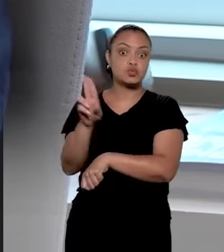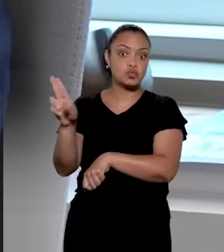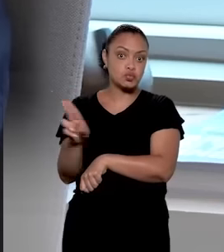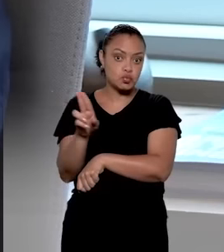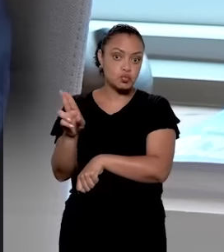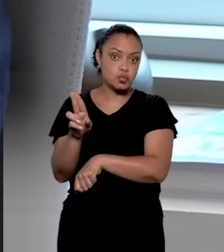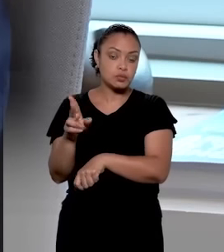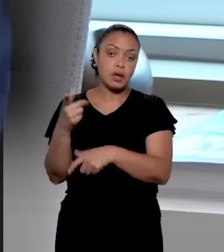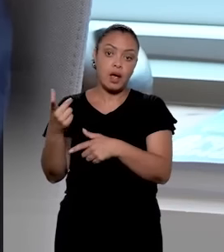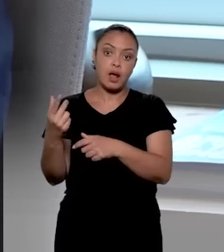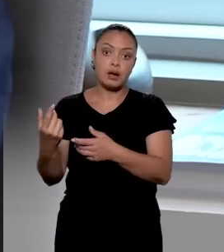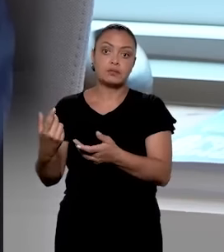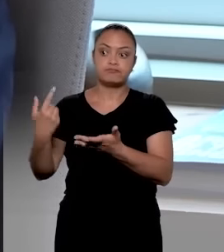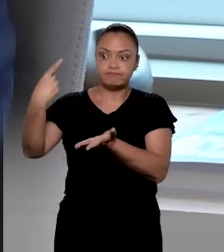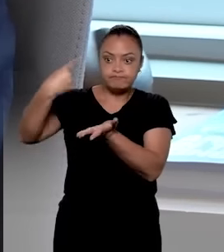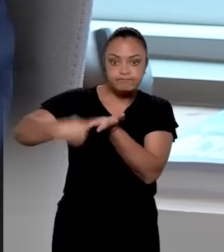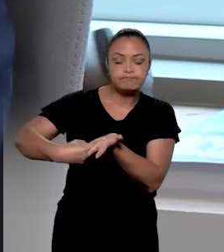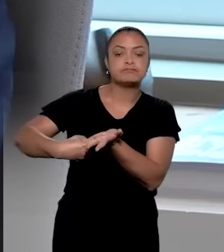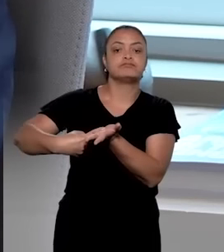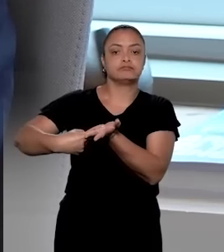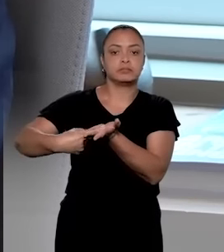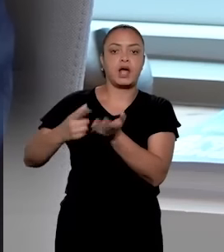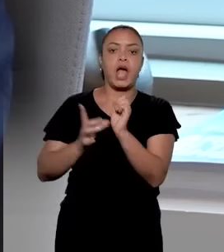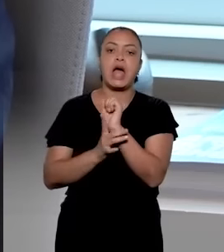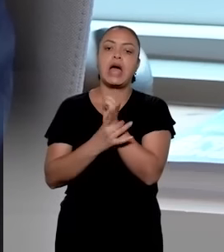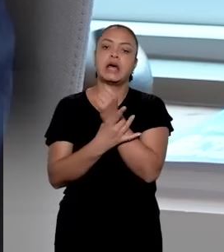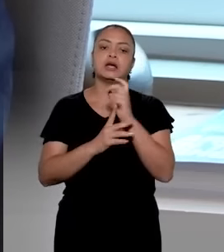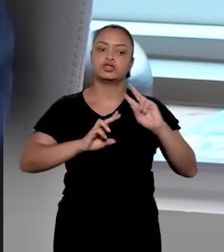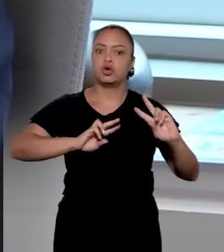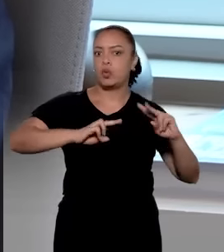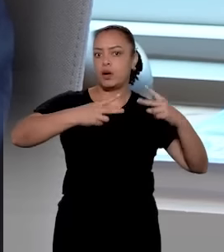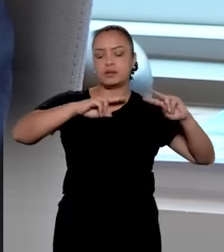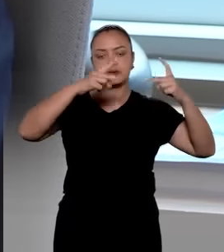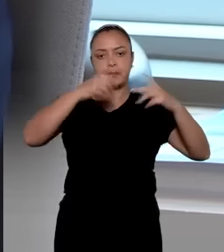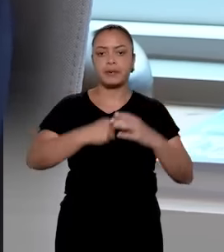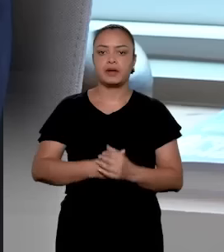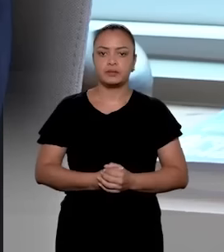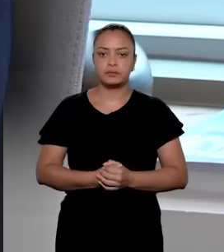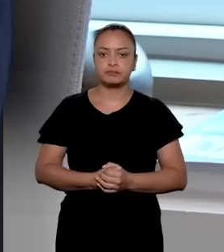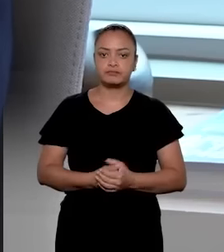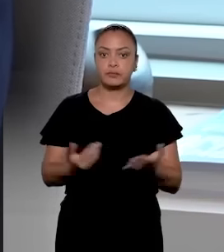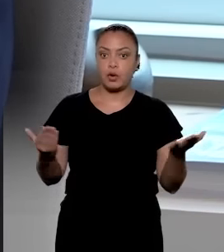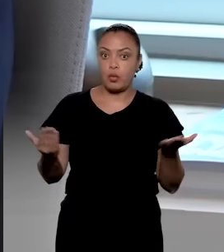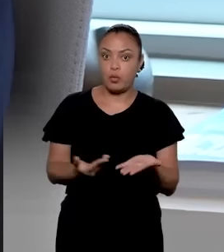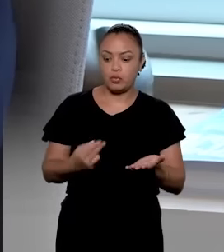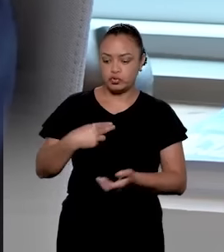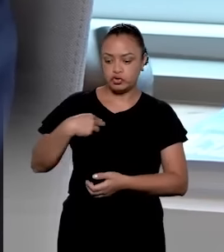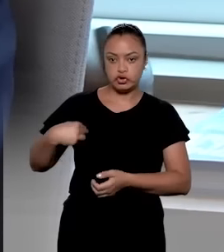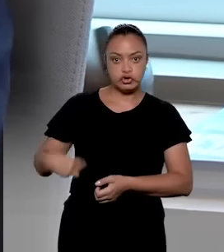consumidores que garantam nosso crescimento de exportação. Hoje, a China um país